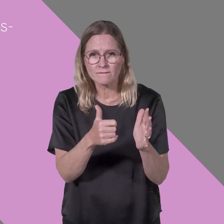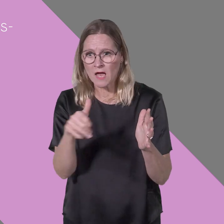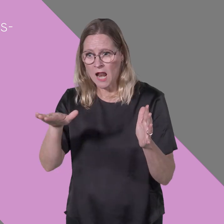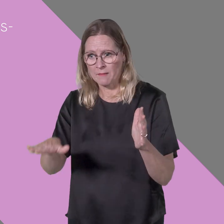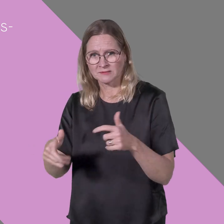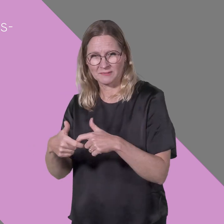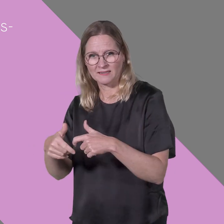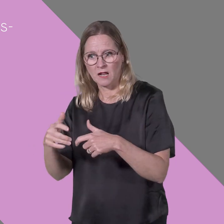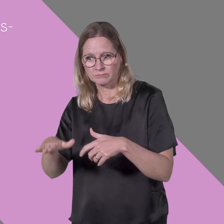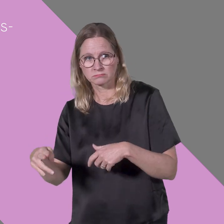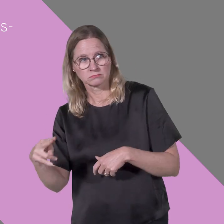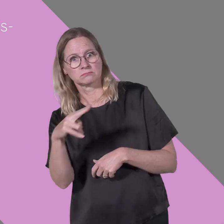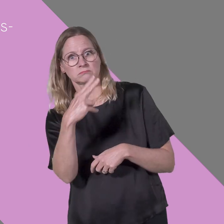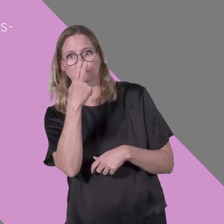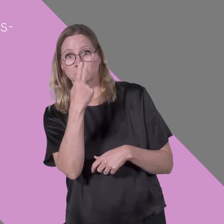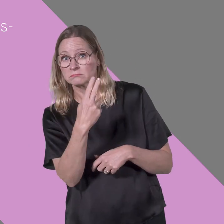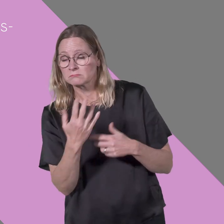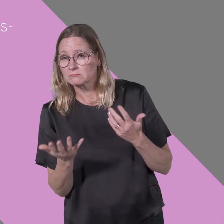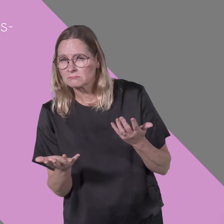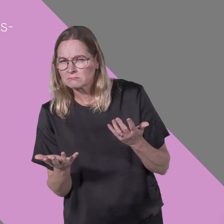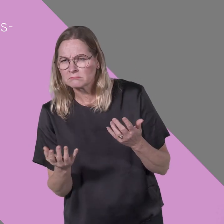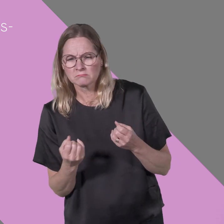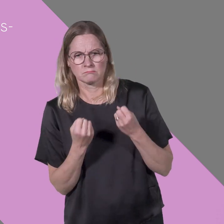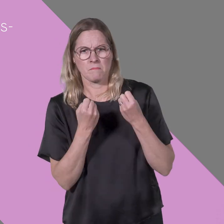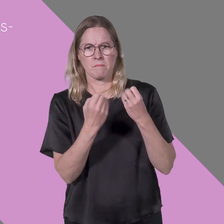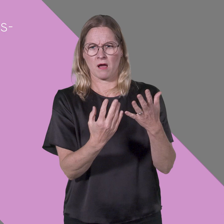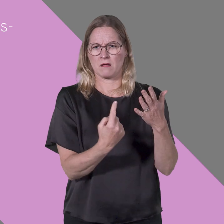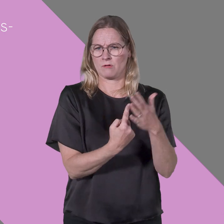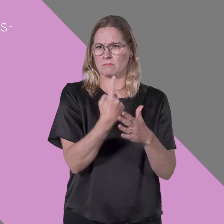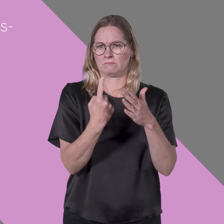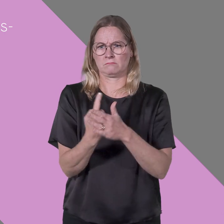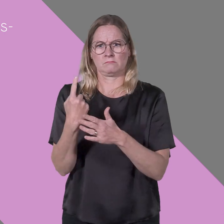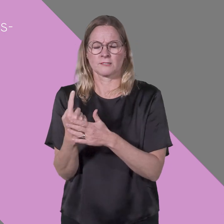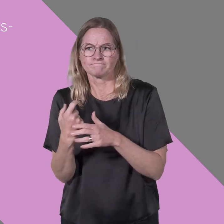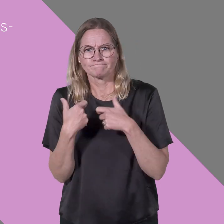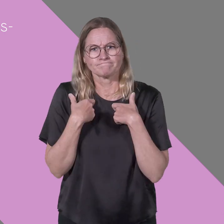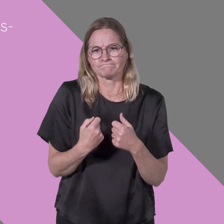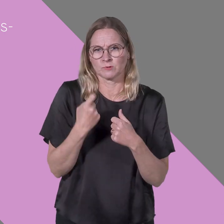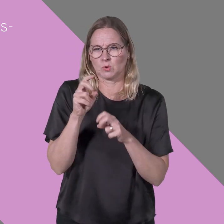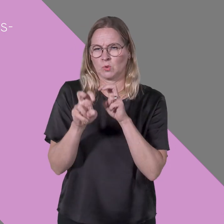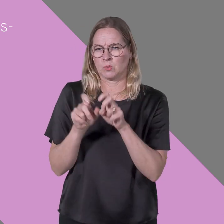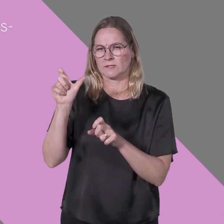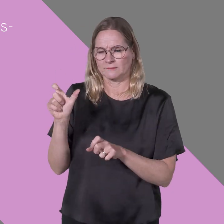jonka vain perheen lapsi on nähnyt? Perheen luokse saapuu vierailulle paranormaaleista ilmiöistä -